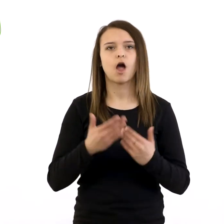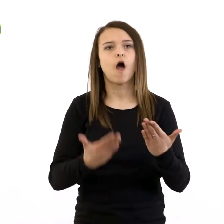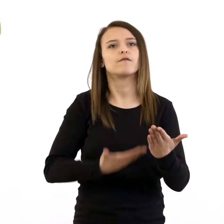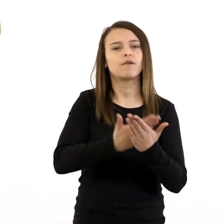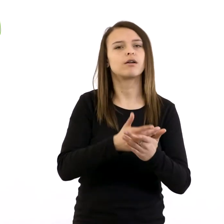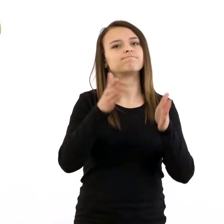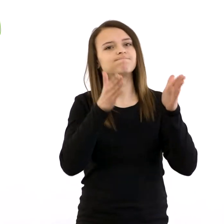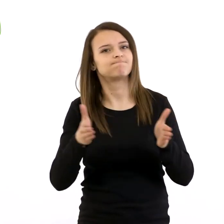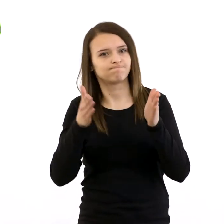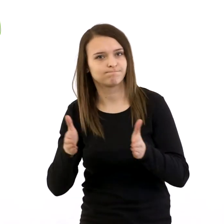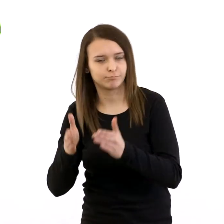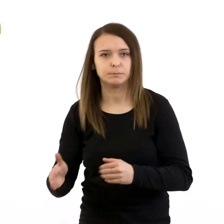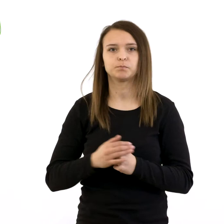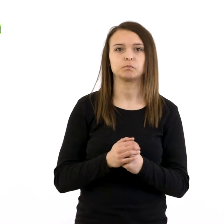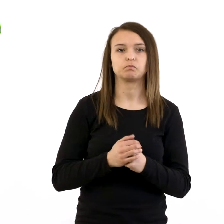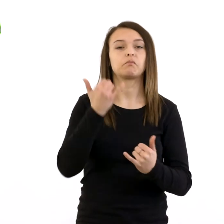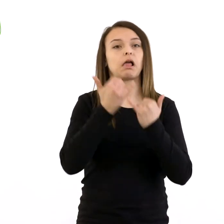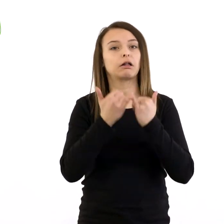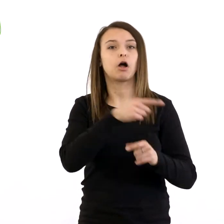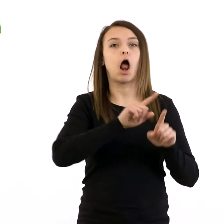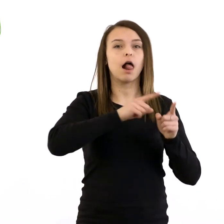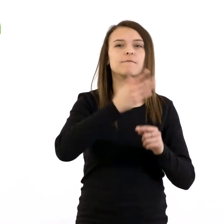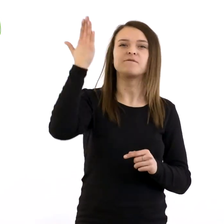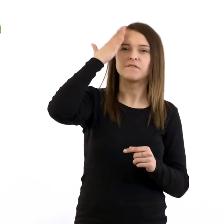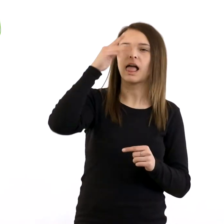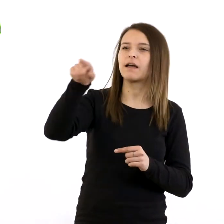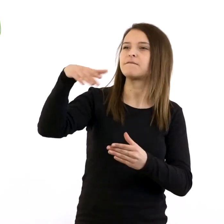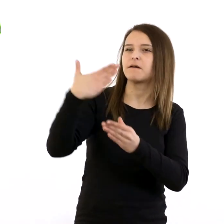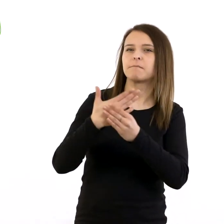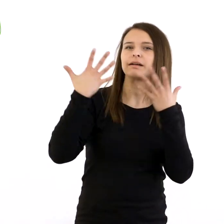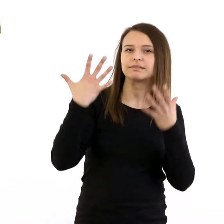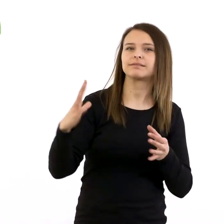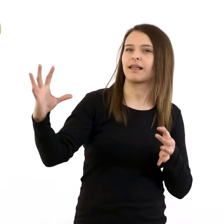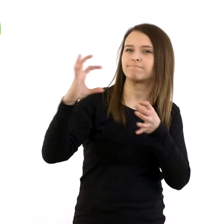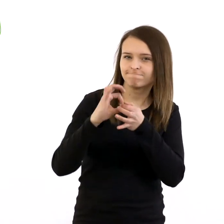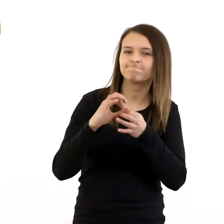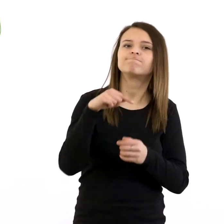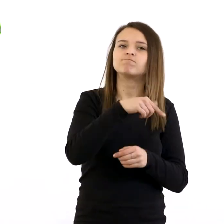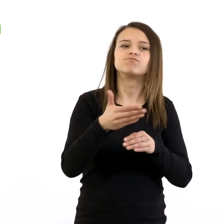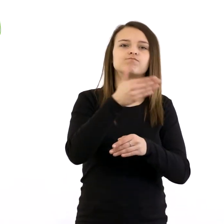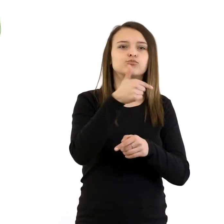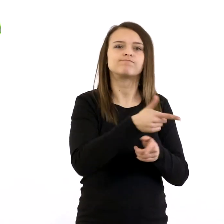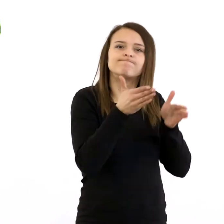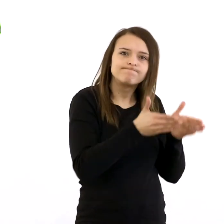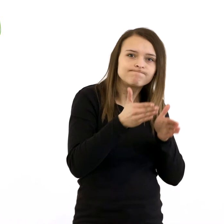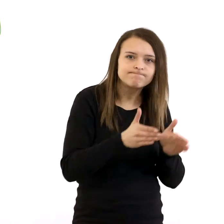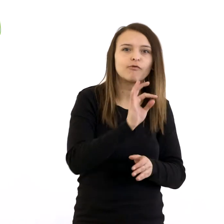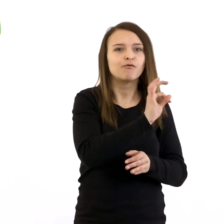3. Przygotowanie oferty Gdy organizacja wie, do jakiej firmy chce się zwrócić o pomoc,